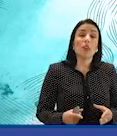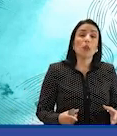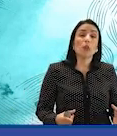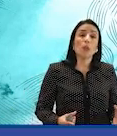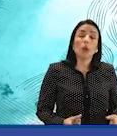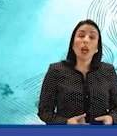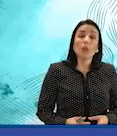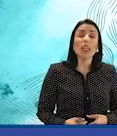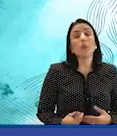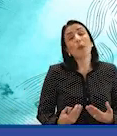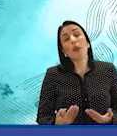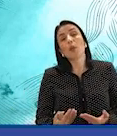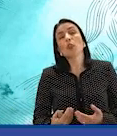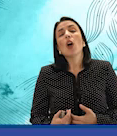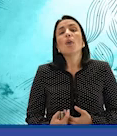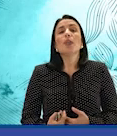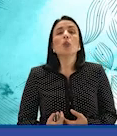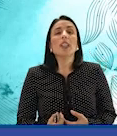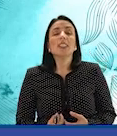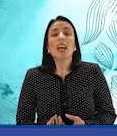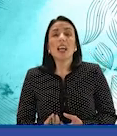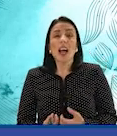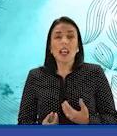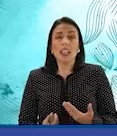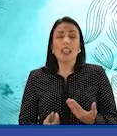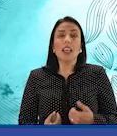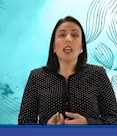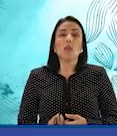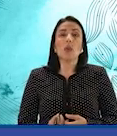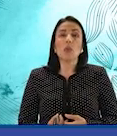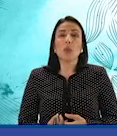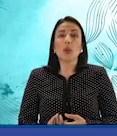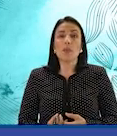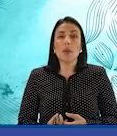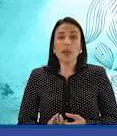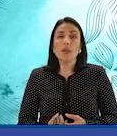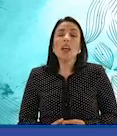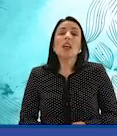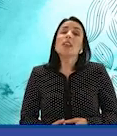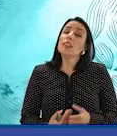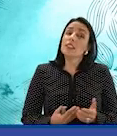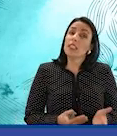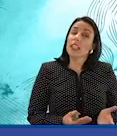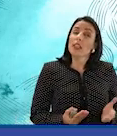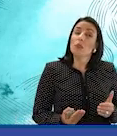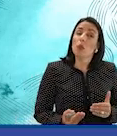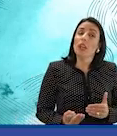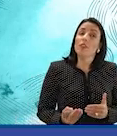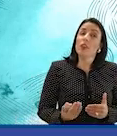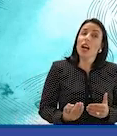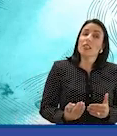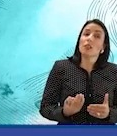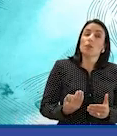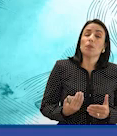del mismo programa y podemos visualizar ahí el ejemplo del programa B. Si pueden rebajarse